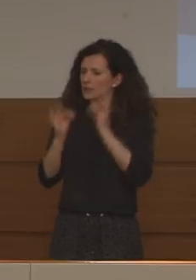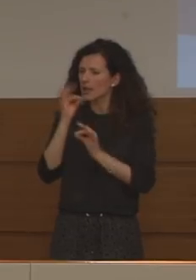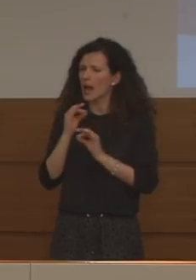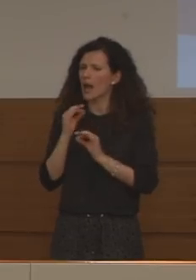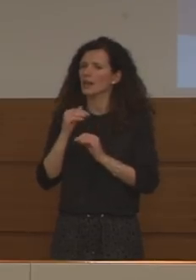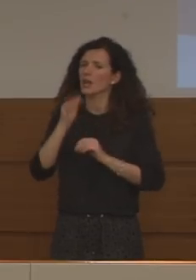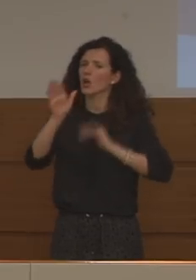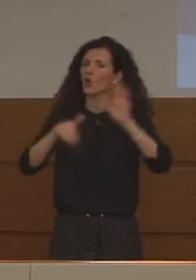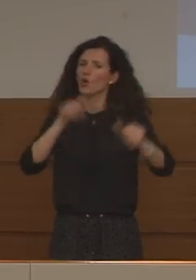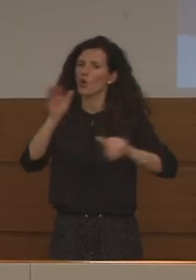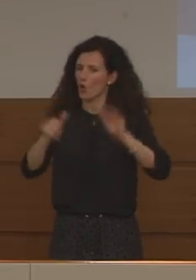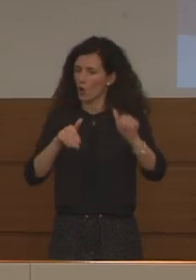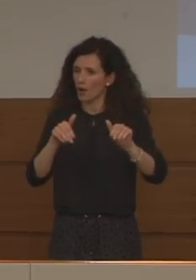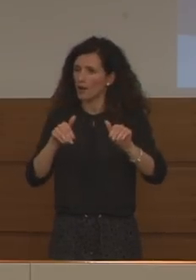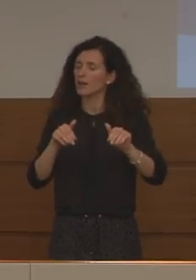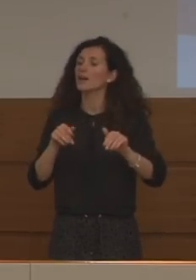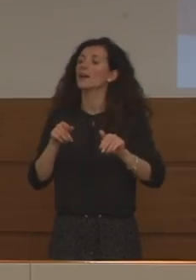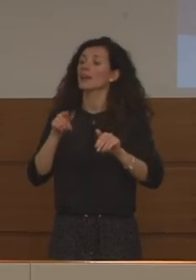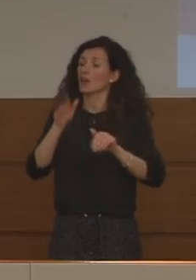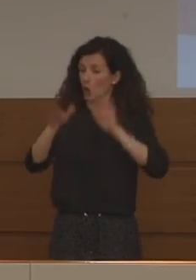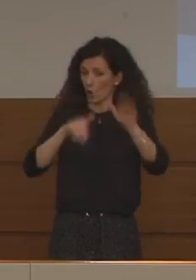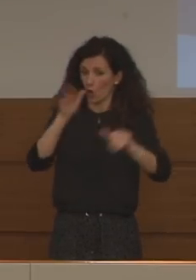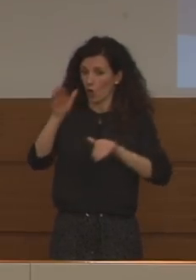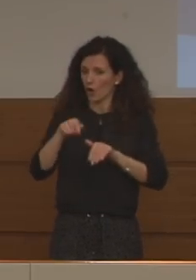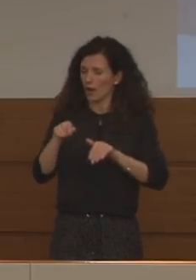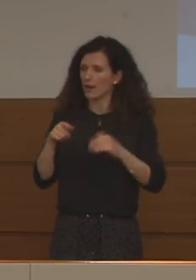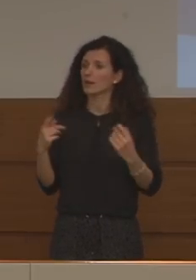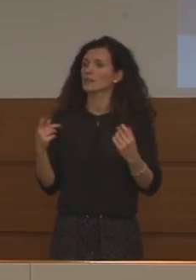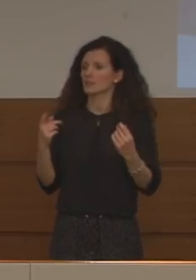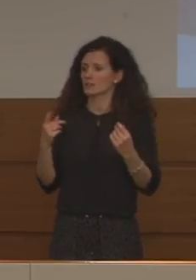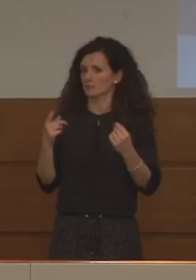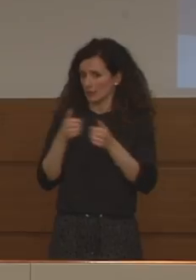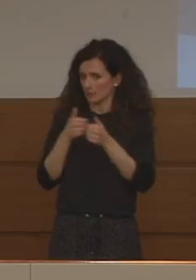la state facendo insieme anche al Garante della Privacy.